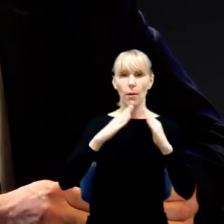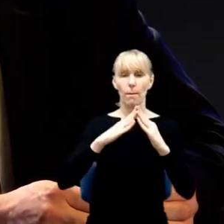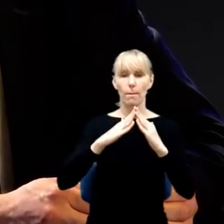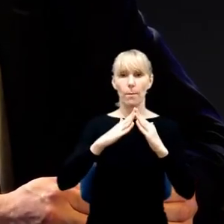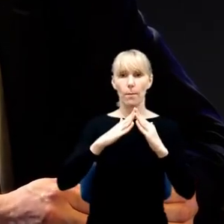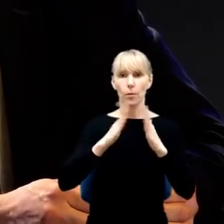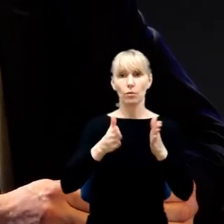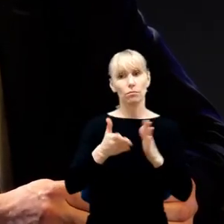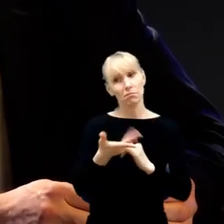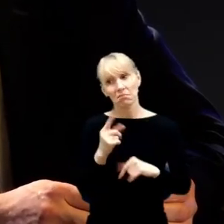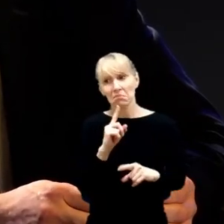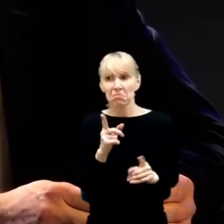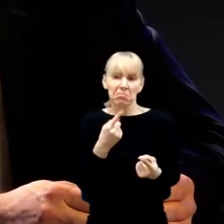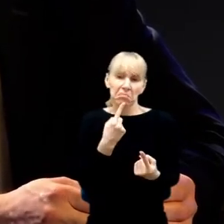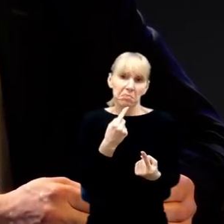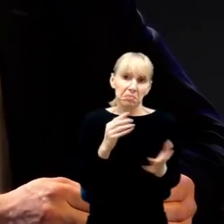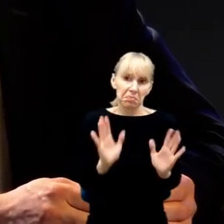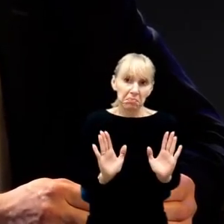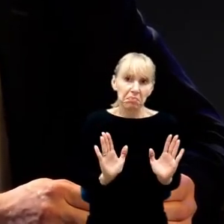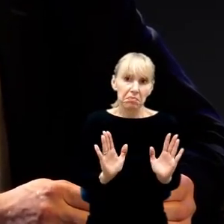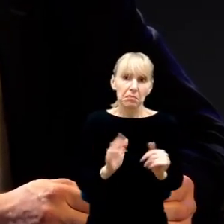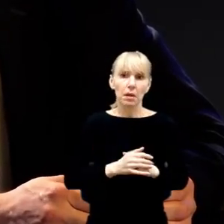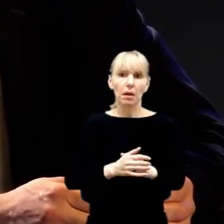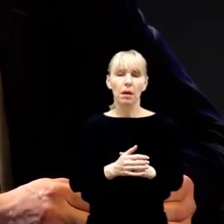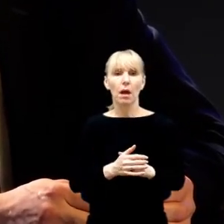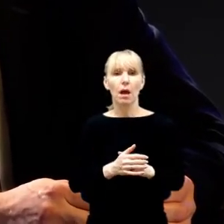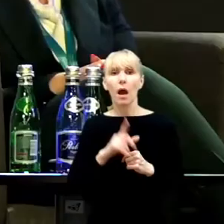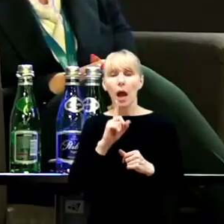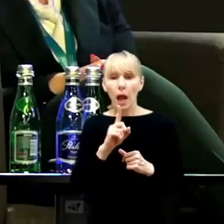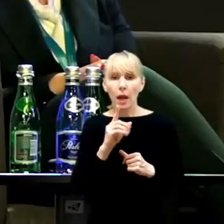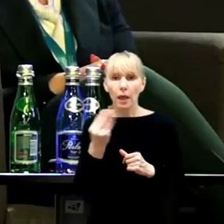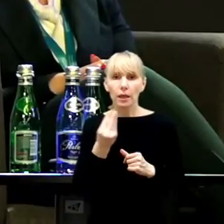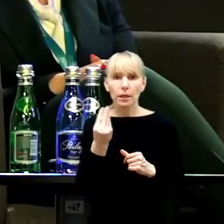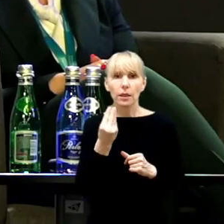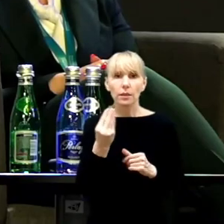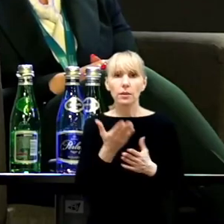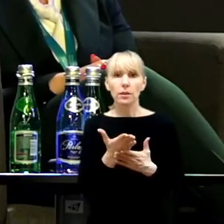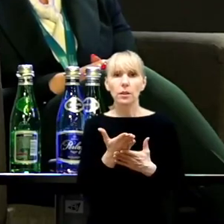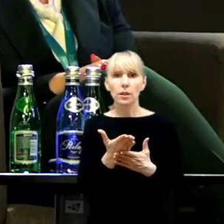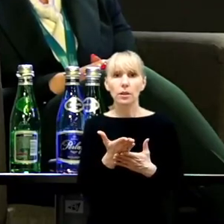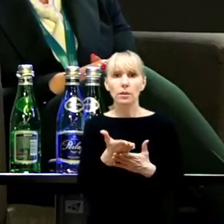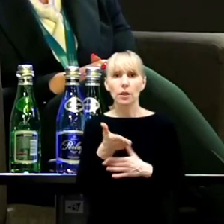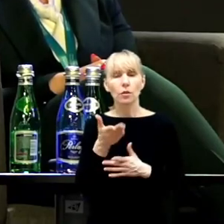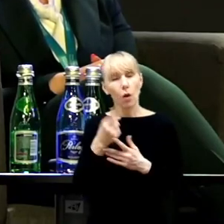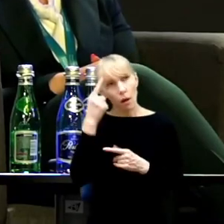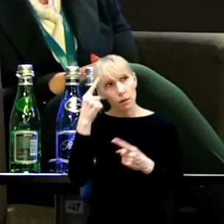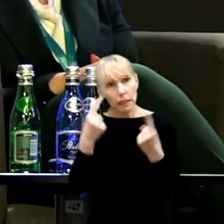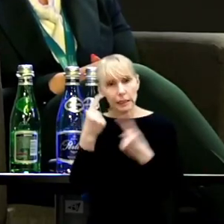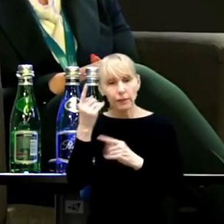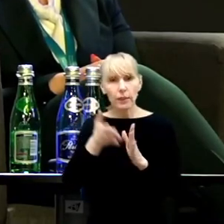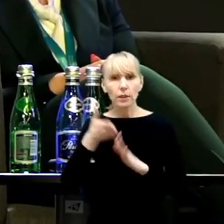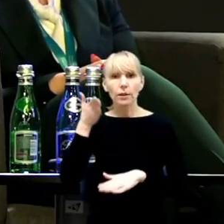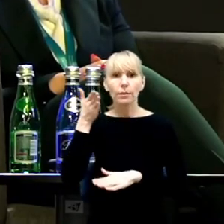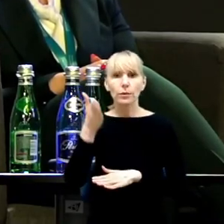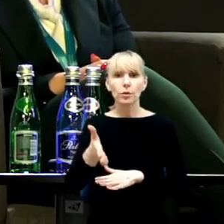I chcę zwrócić uwagę na ten problem do zastanowienia się oczywiście na przyszłość, do ewentualnej zmiany przepisów